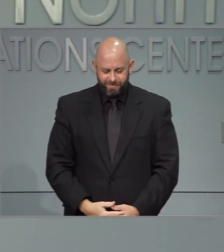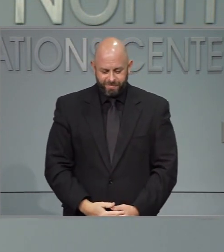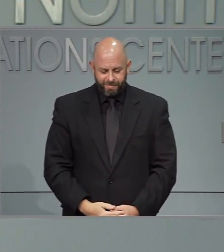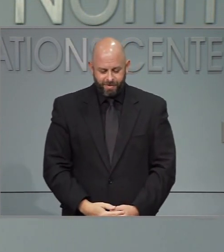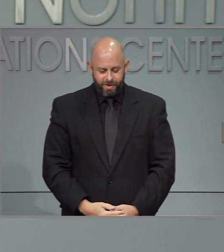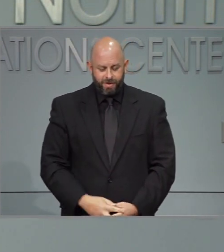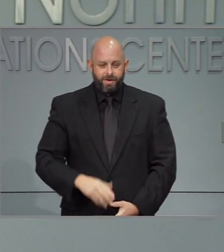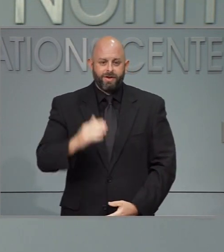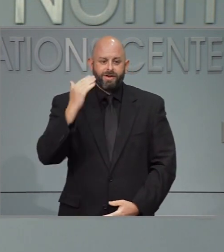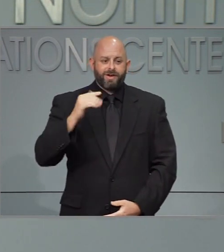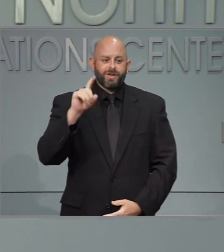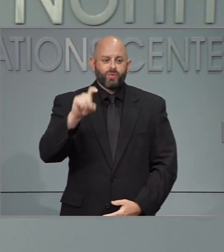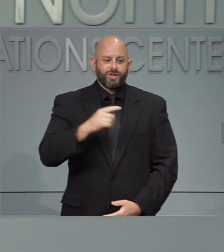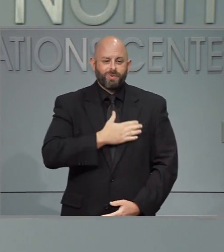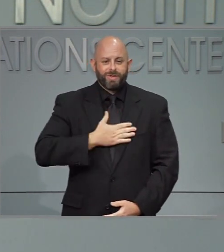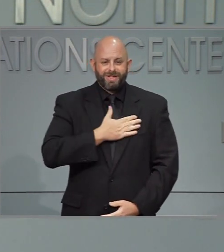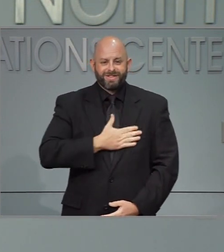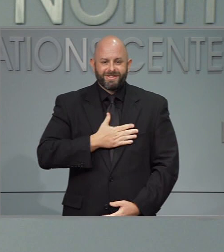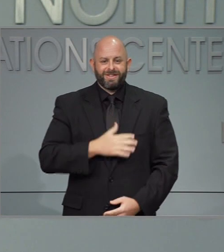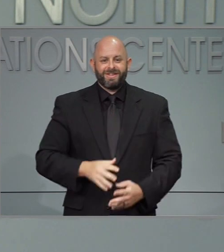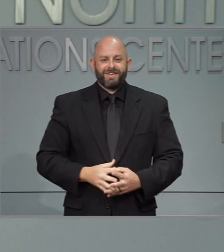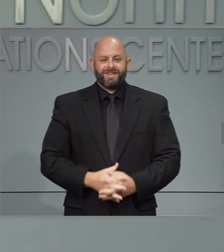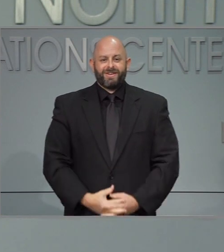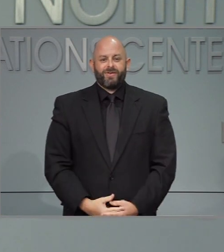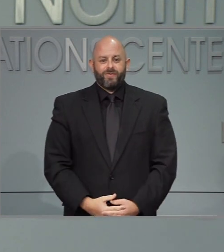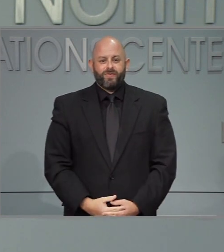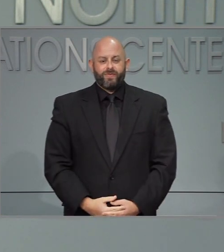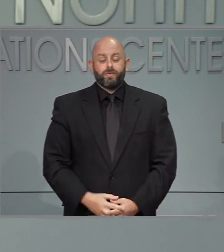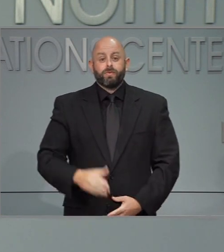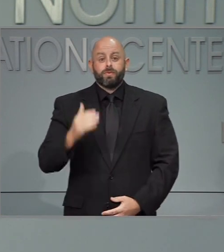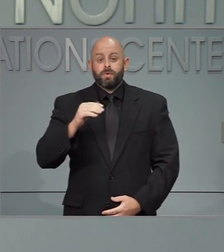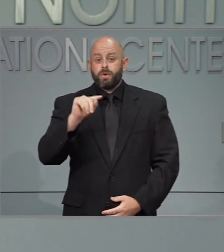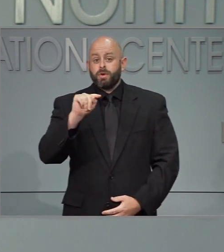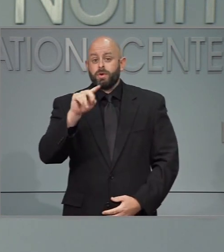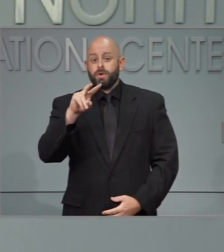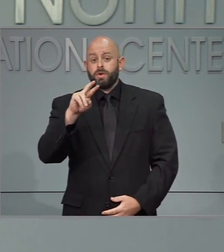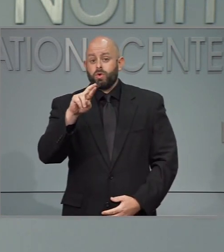otro la siguiente por favor.